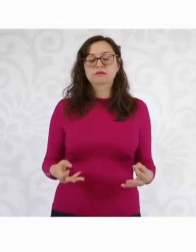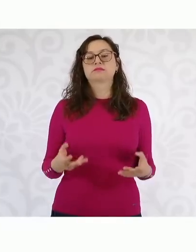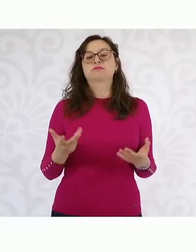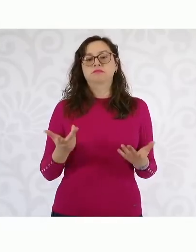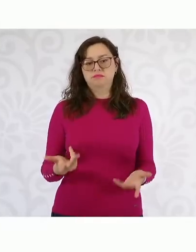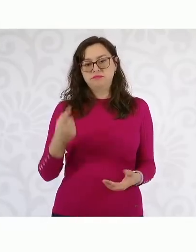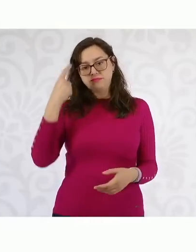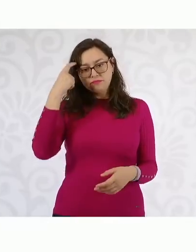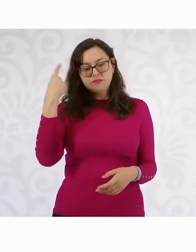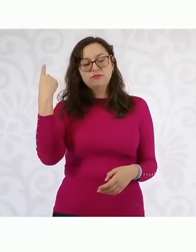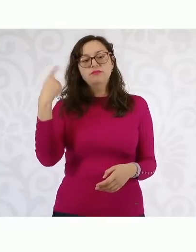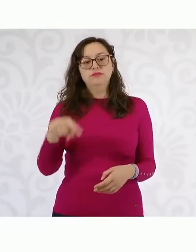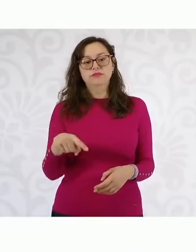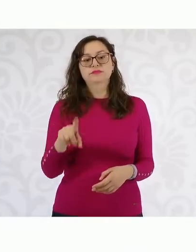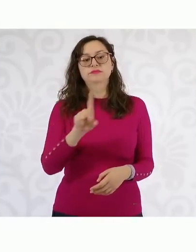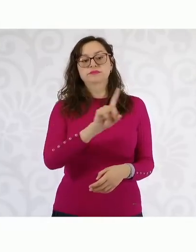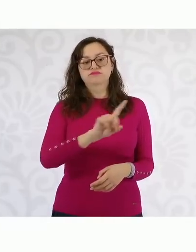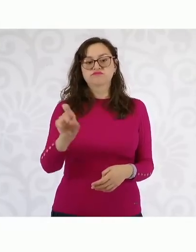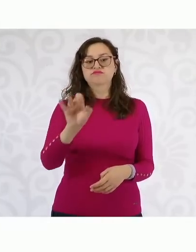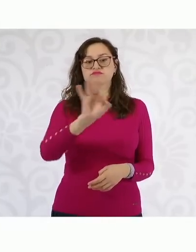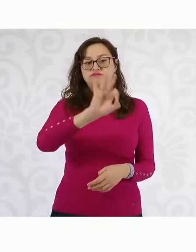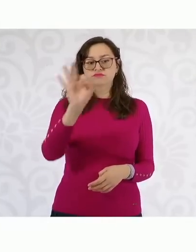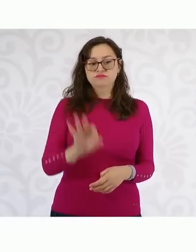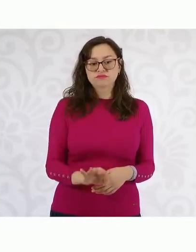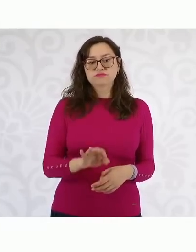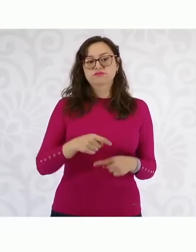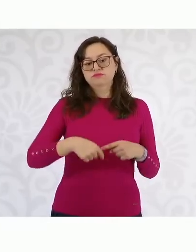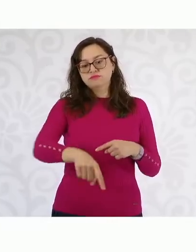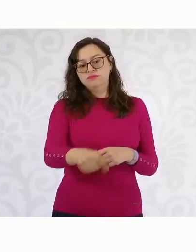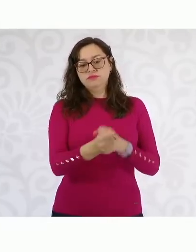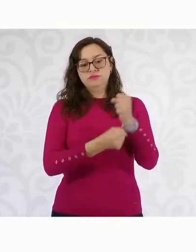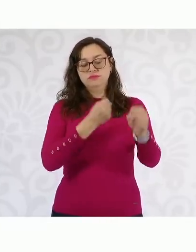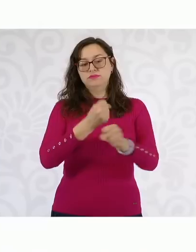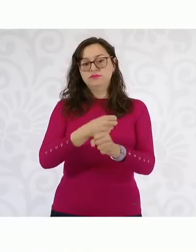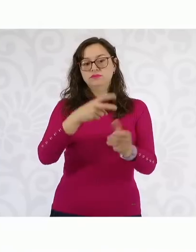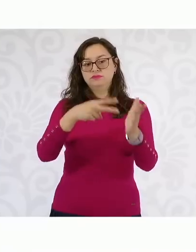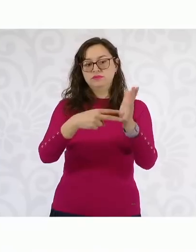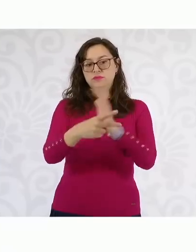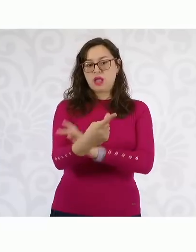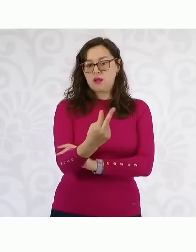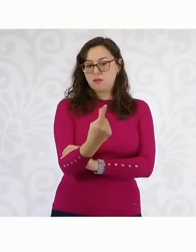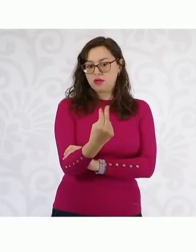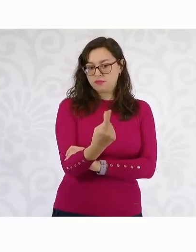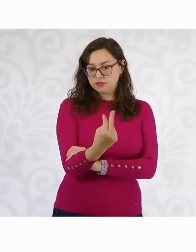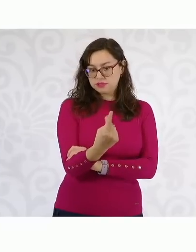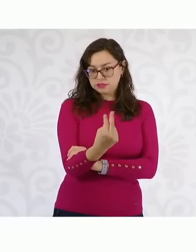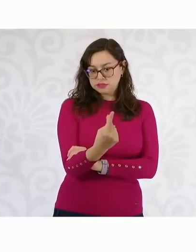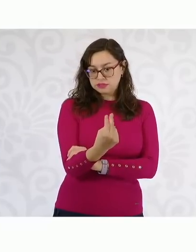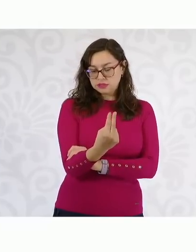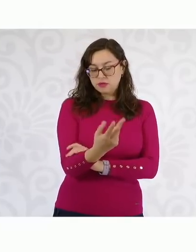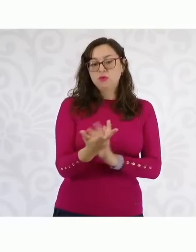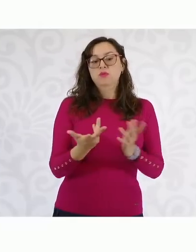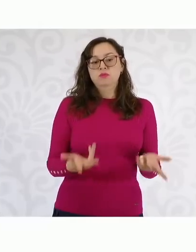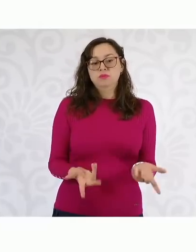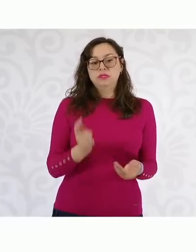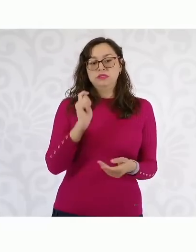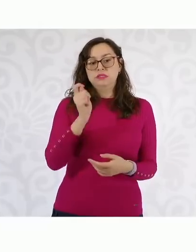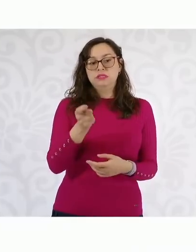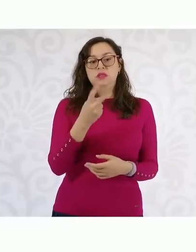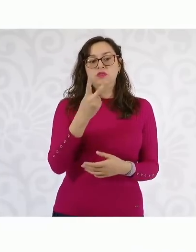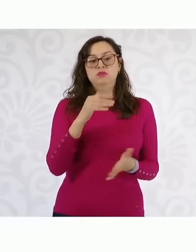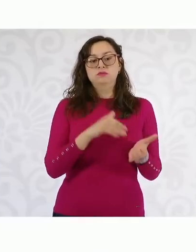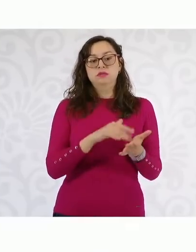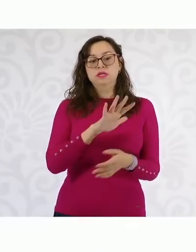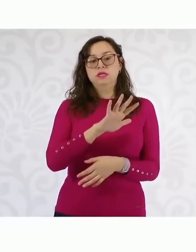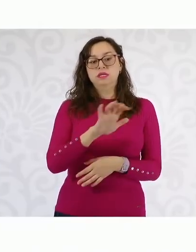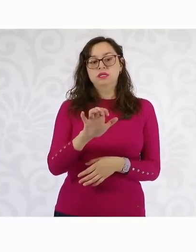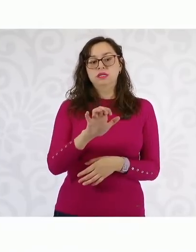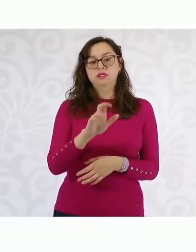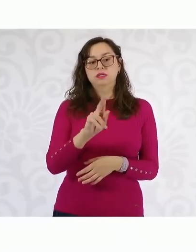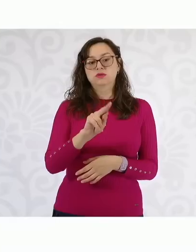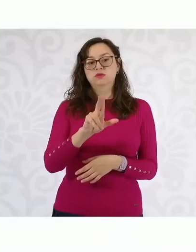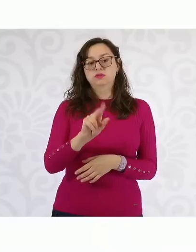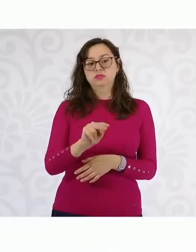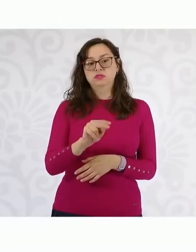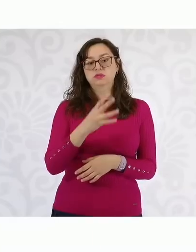para el 100% del año 2025 lo cual representa en superficie 2 84 haas de manera adicional en